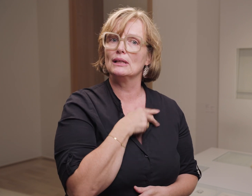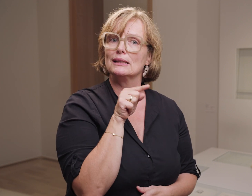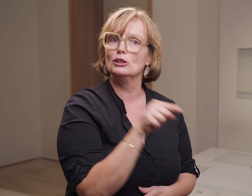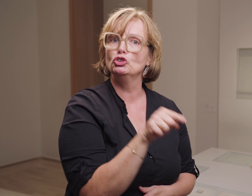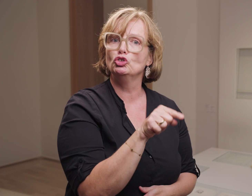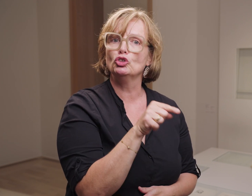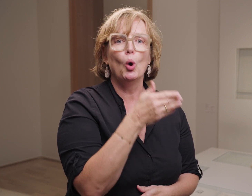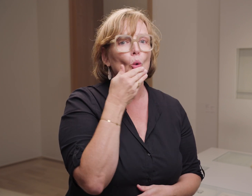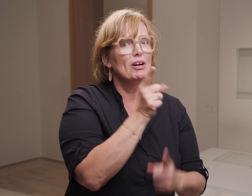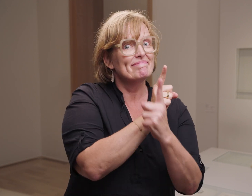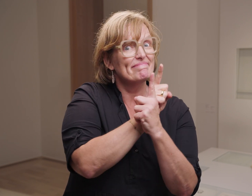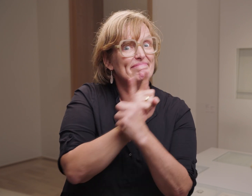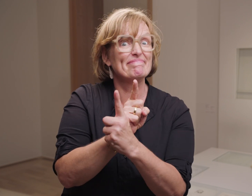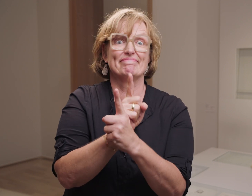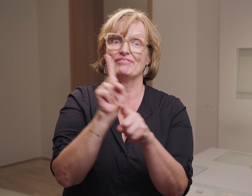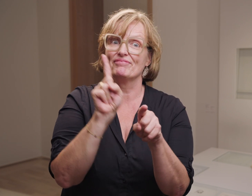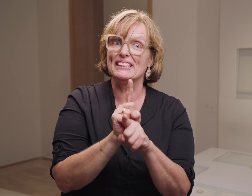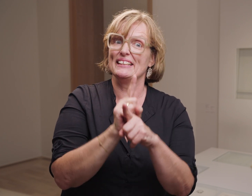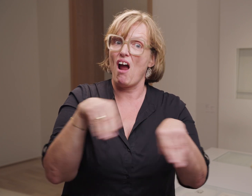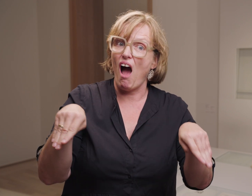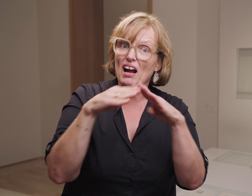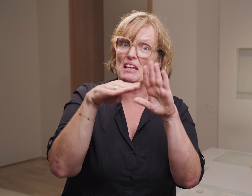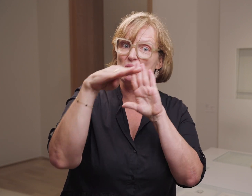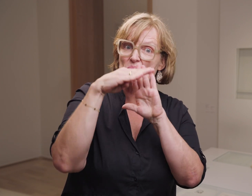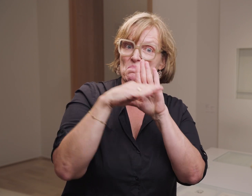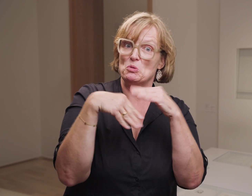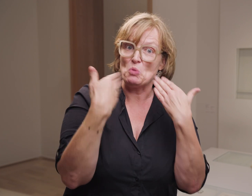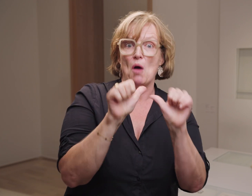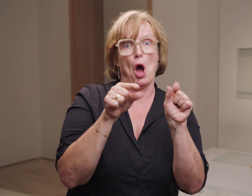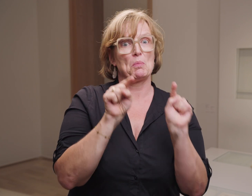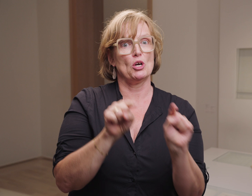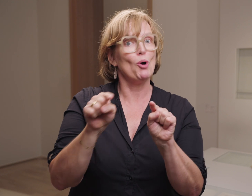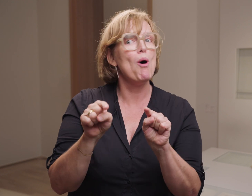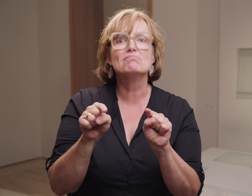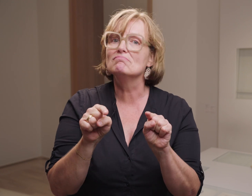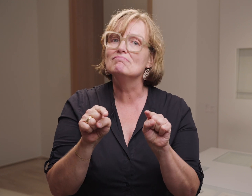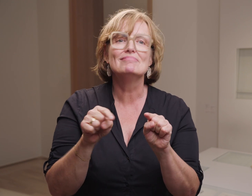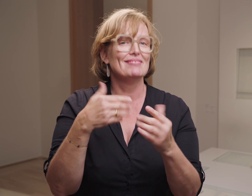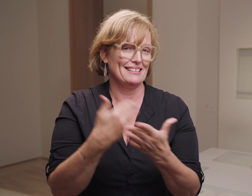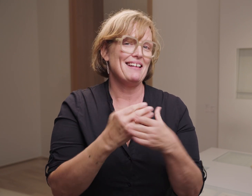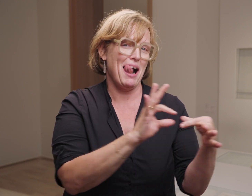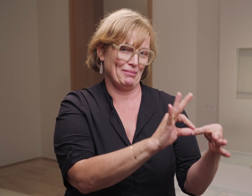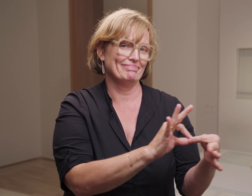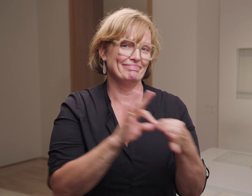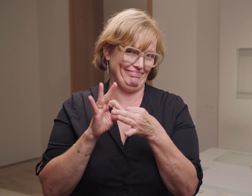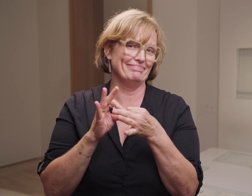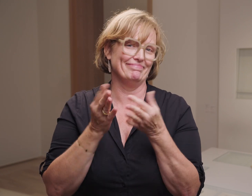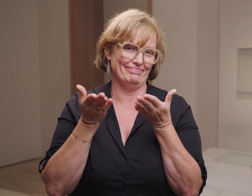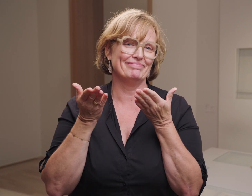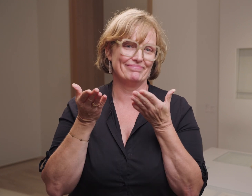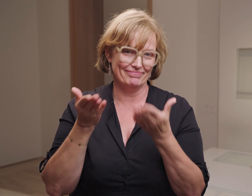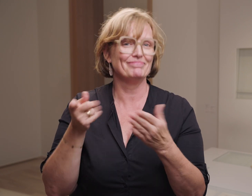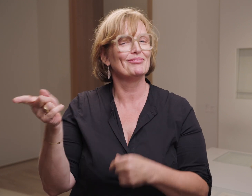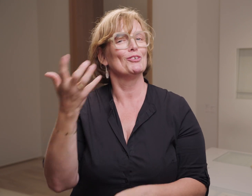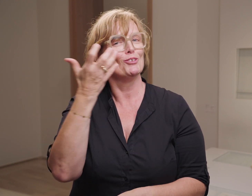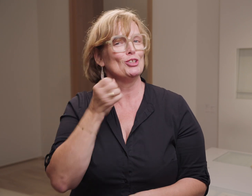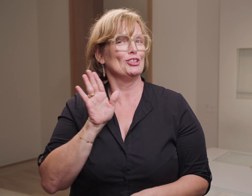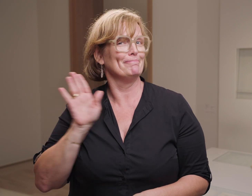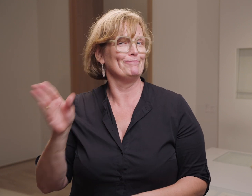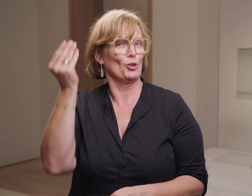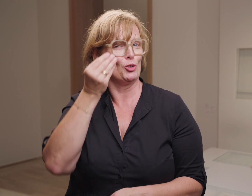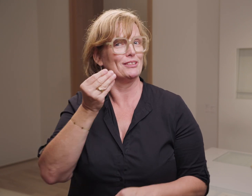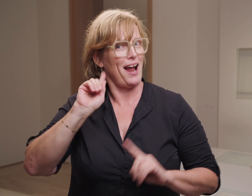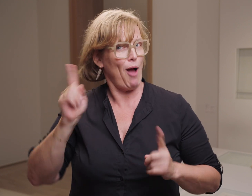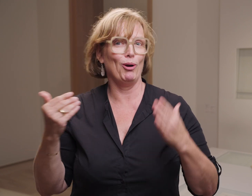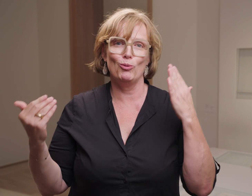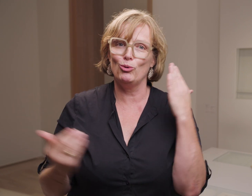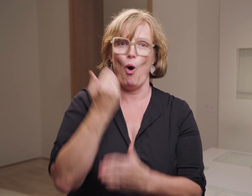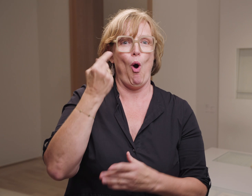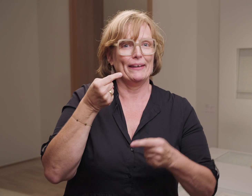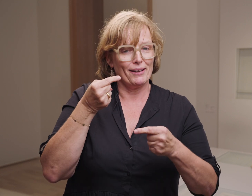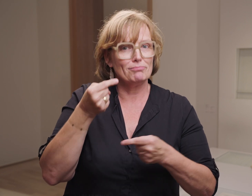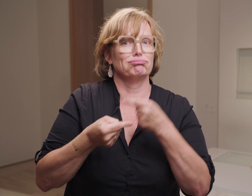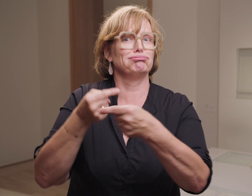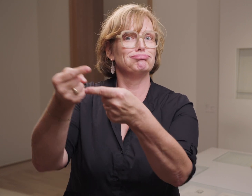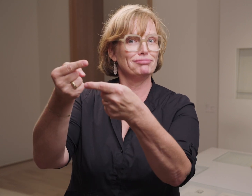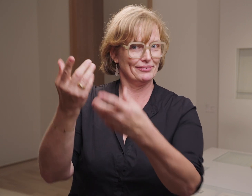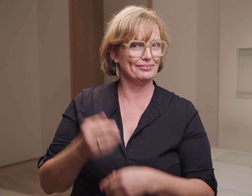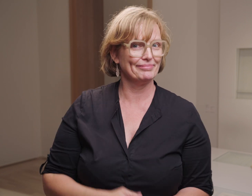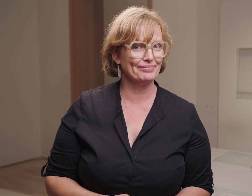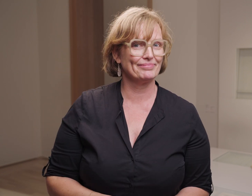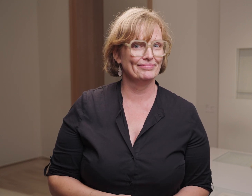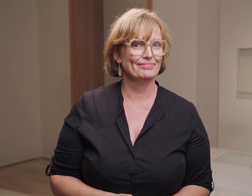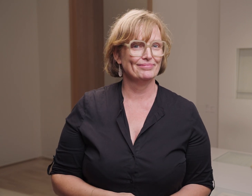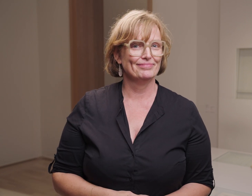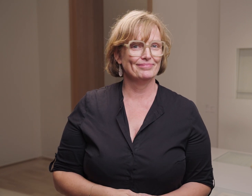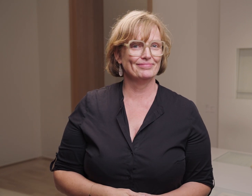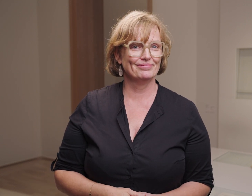In den Augen der Künstler*innen waren diese Werke authentisch und nicht durch akademische Regeln geformt. Etwas, wonach sie selbst in ihrer Kunst strebten.